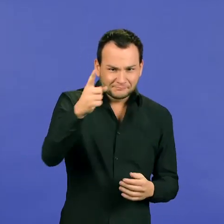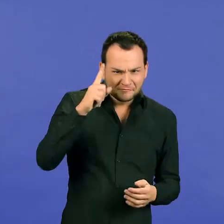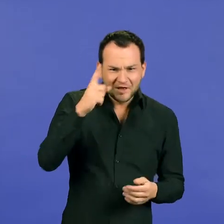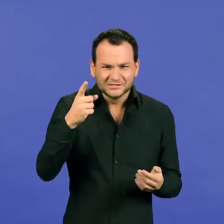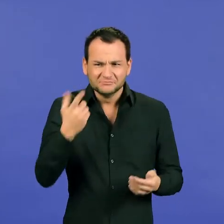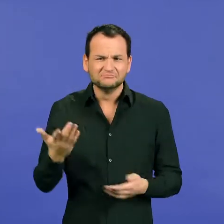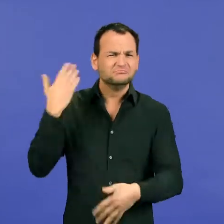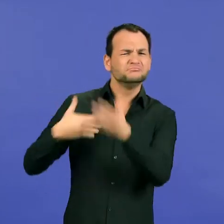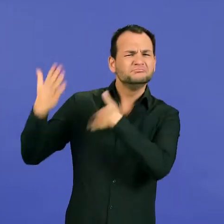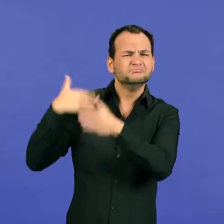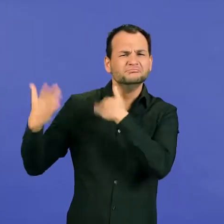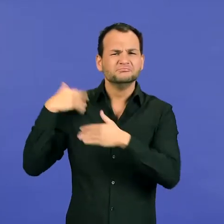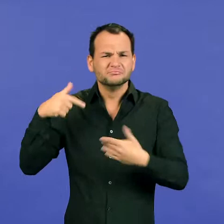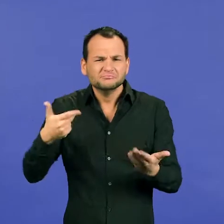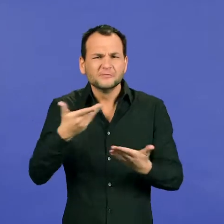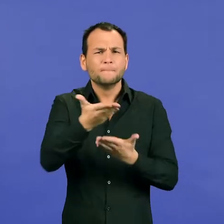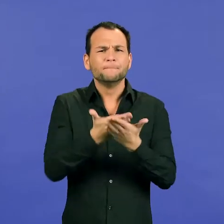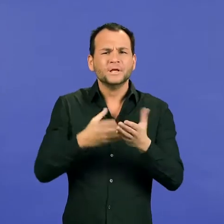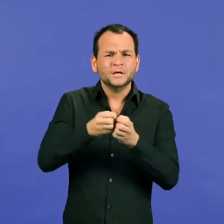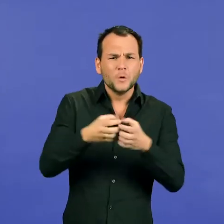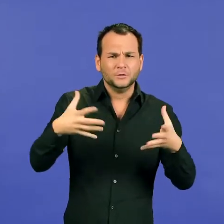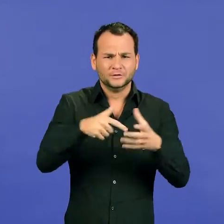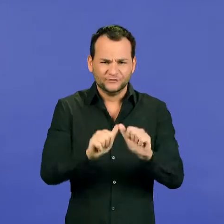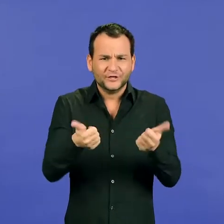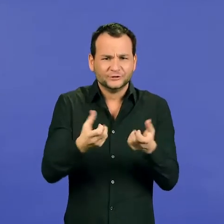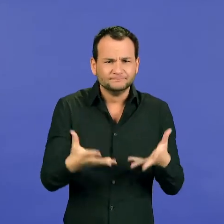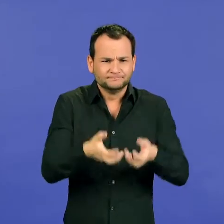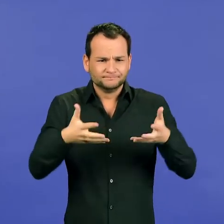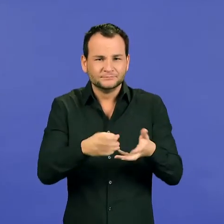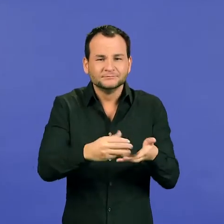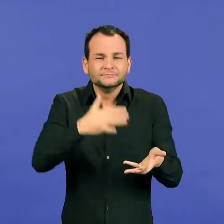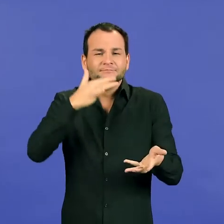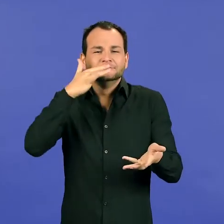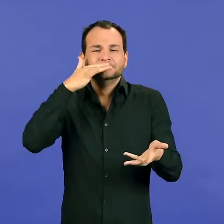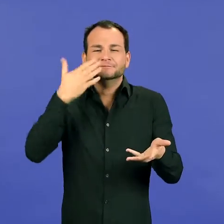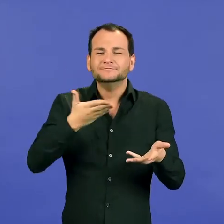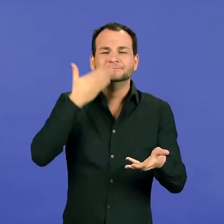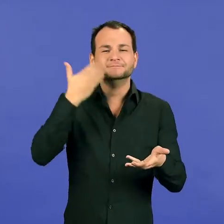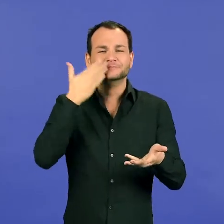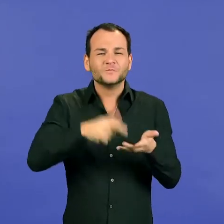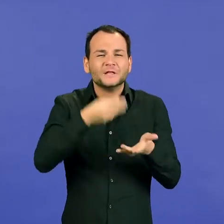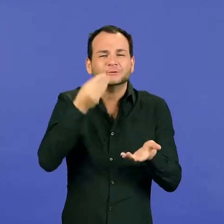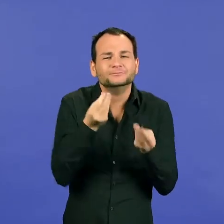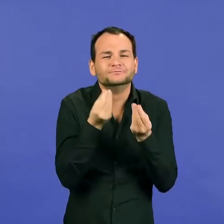Erinnern Sie sich noch an den Duft und den Geschmack von frischem Brot,